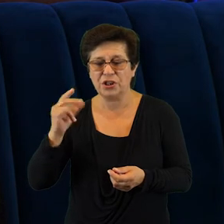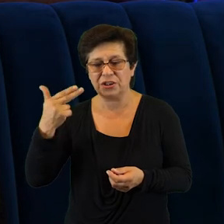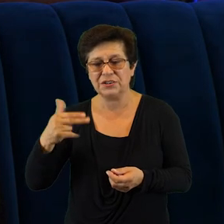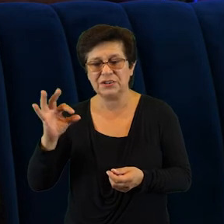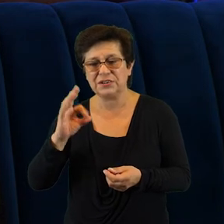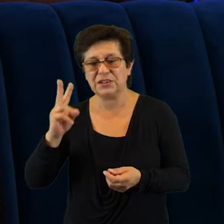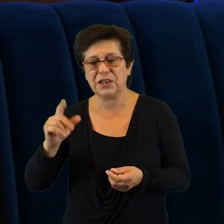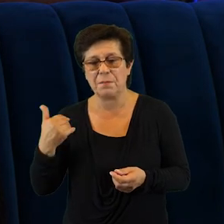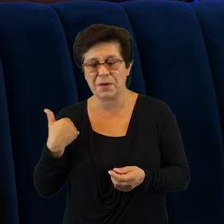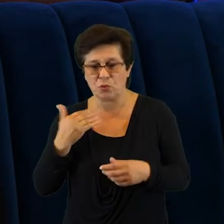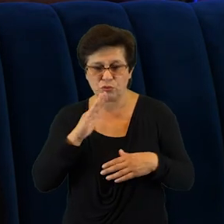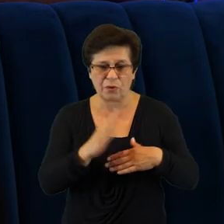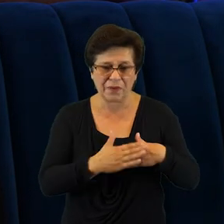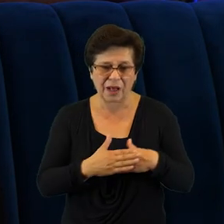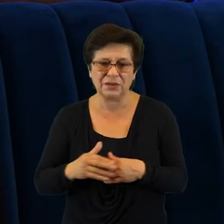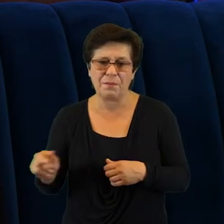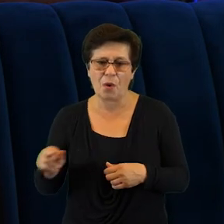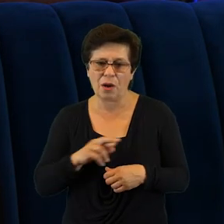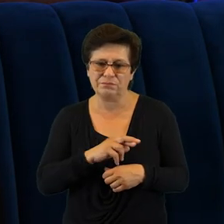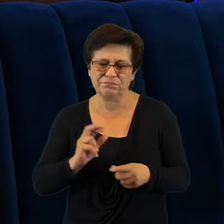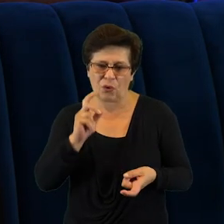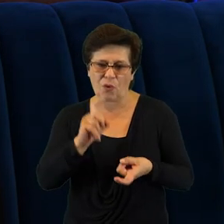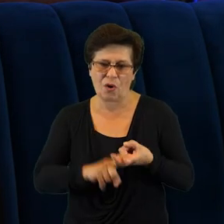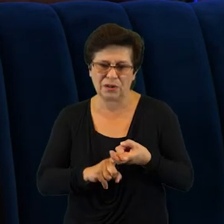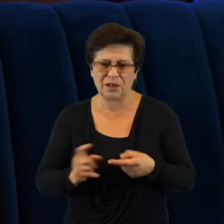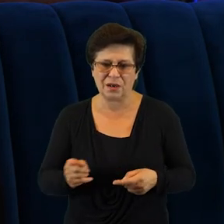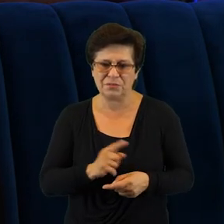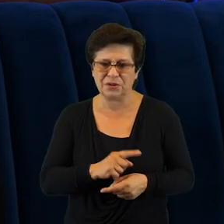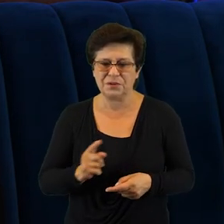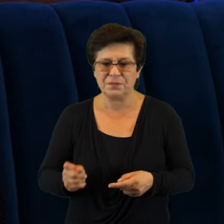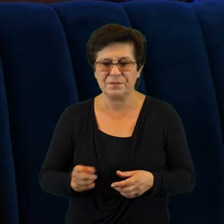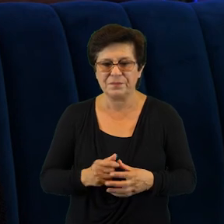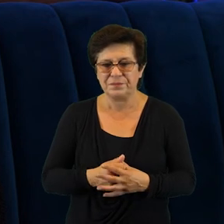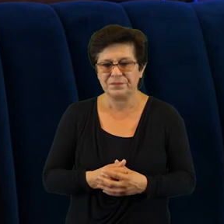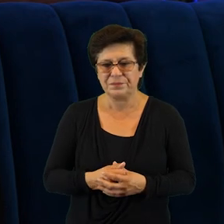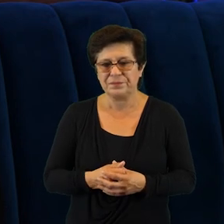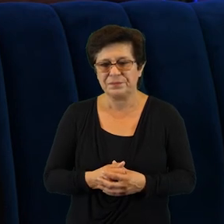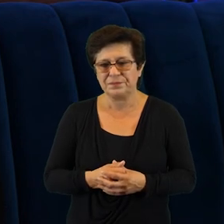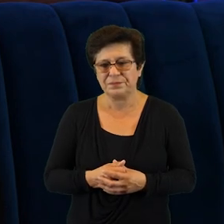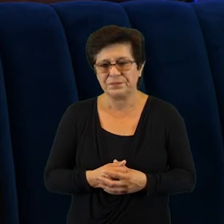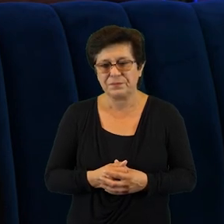I tutaj też stało się coś takiego, że Wierzyński odszedł od żony,